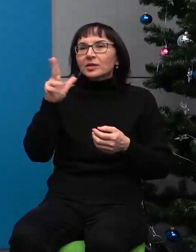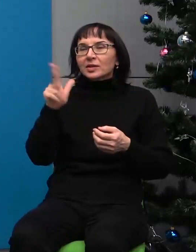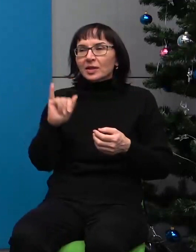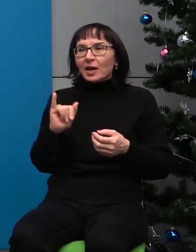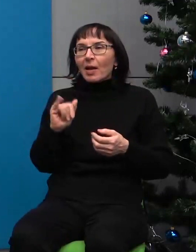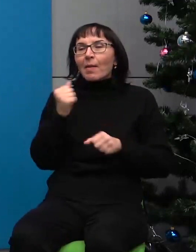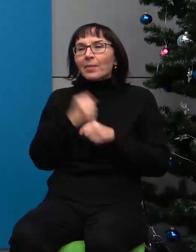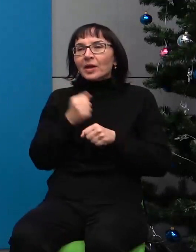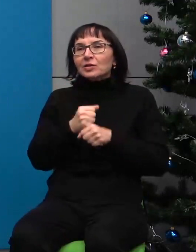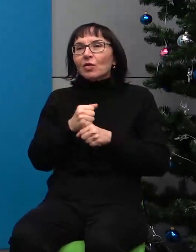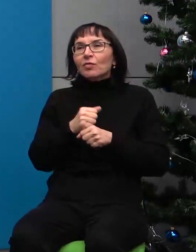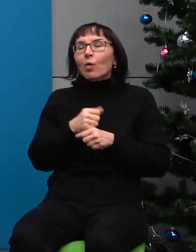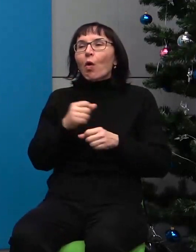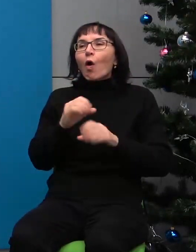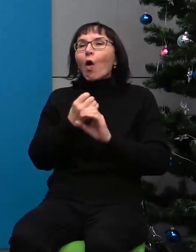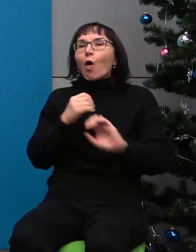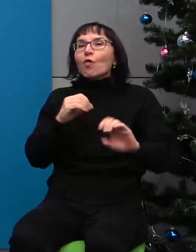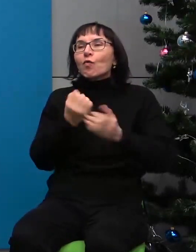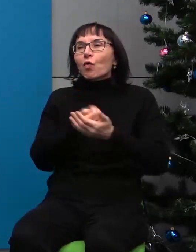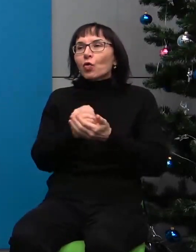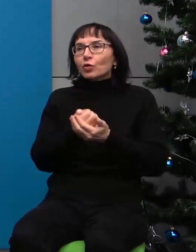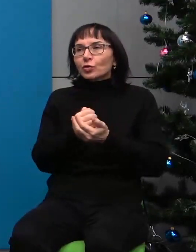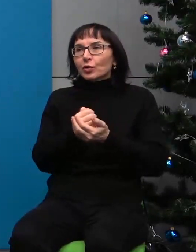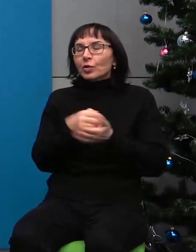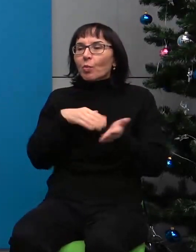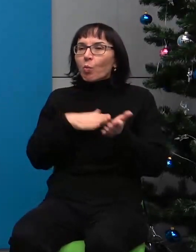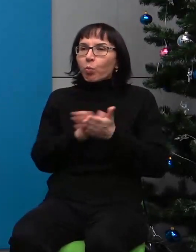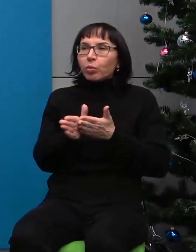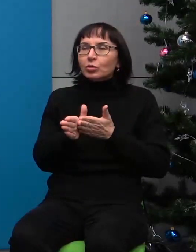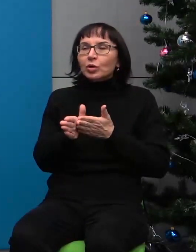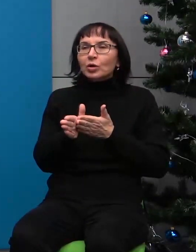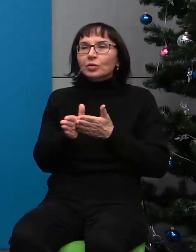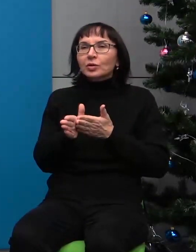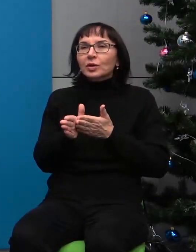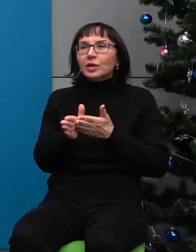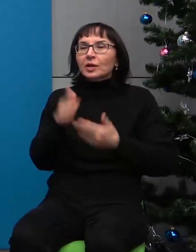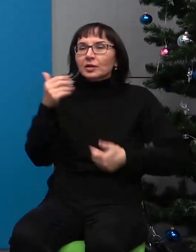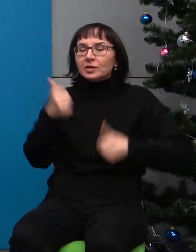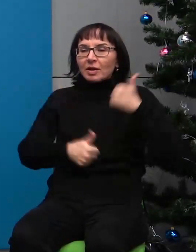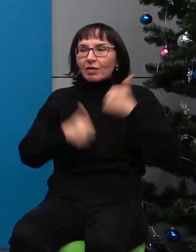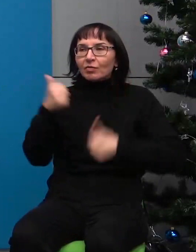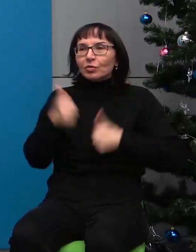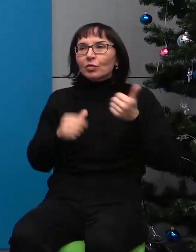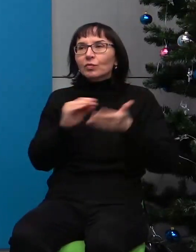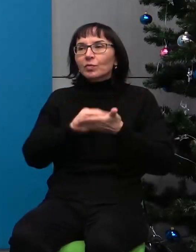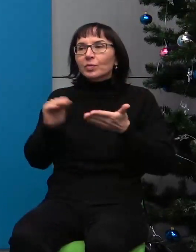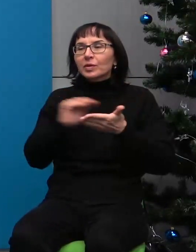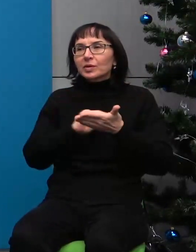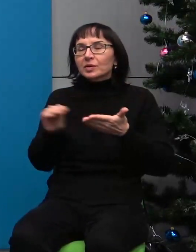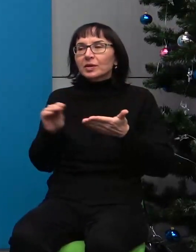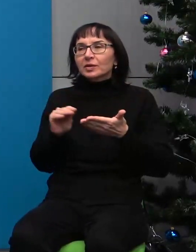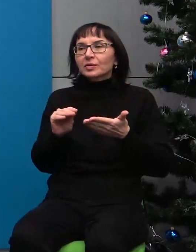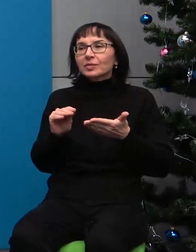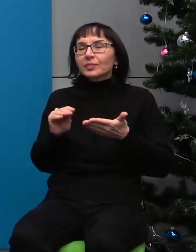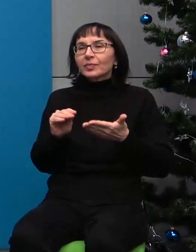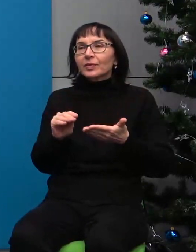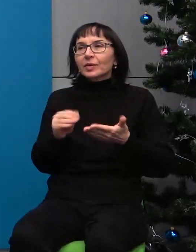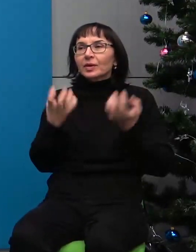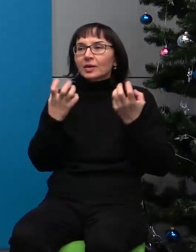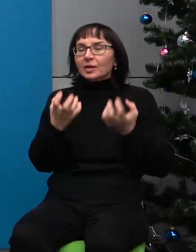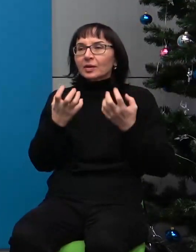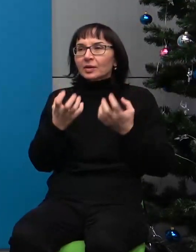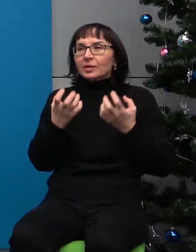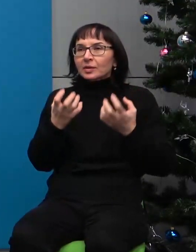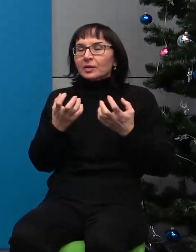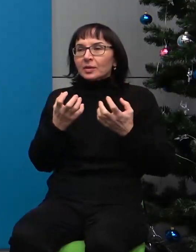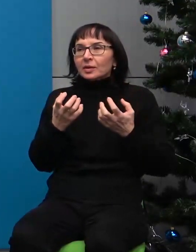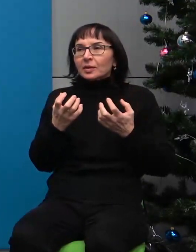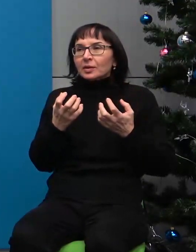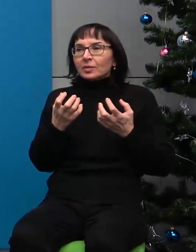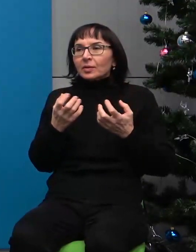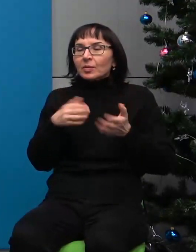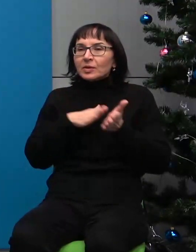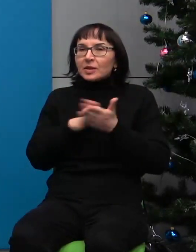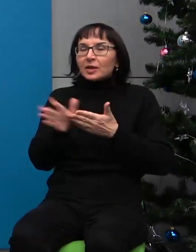Twoje początki już jako profesjonalnego pisarza. Chciałem o to zacząć, o twoich kryminałach.